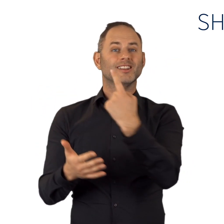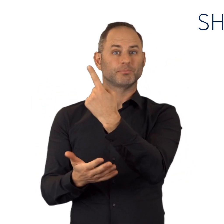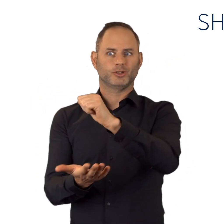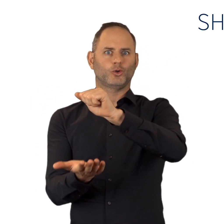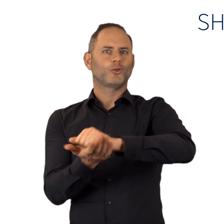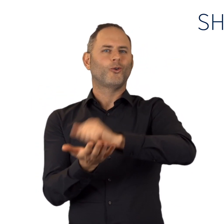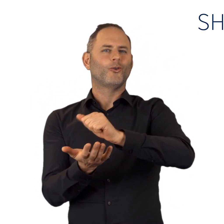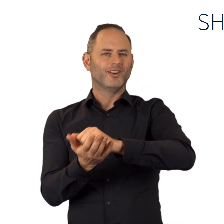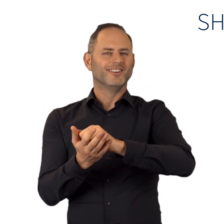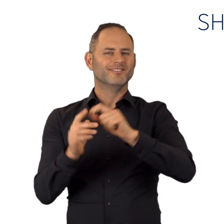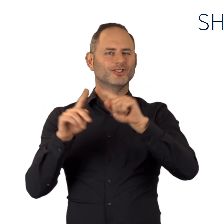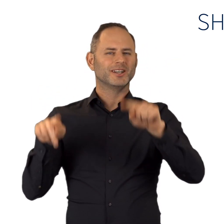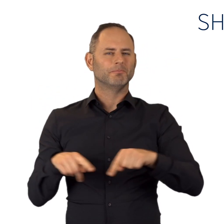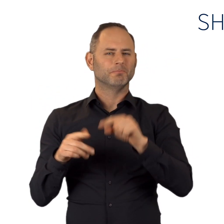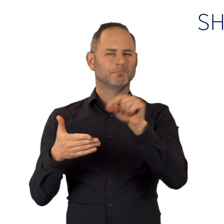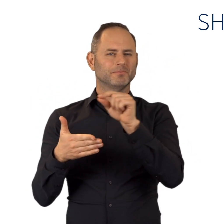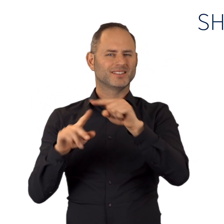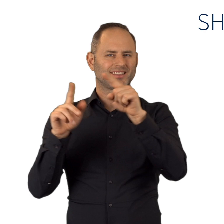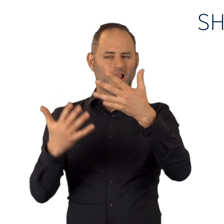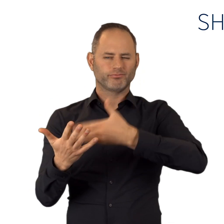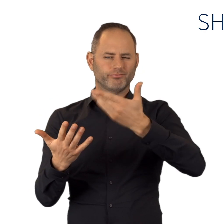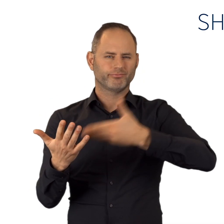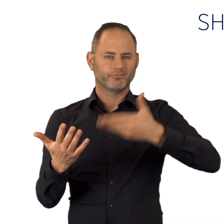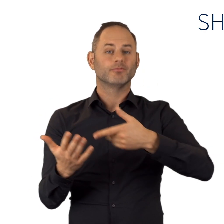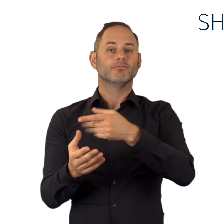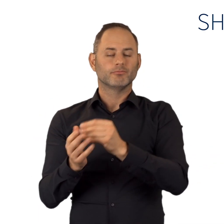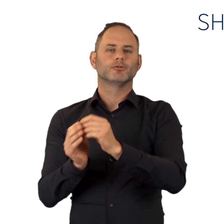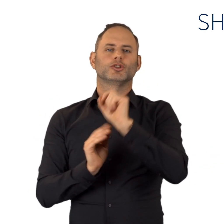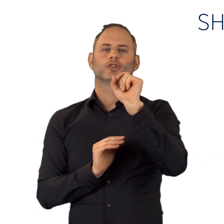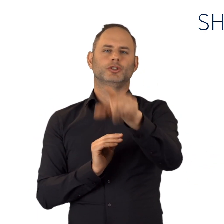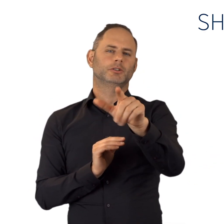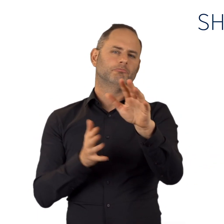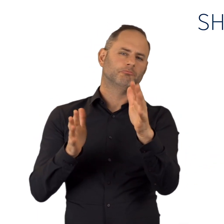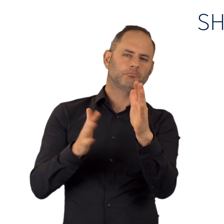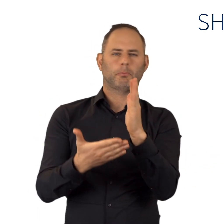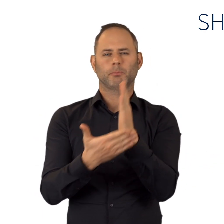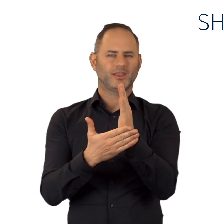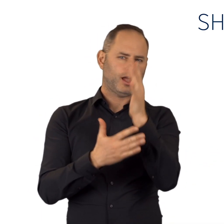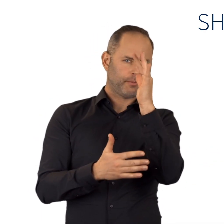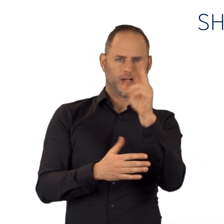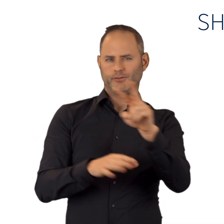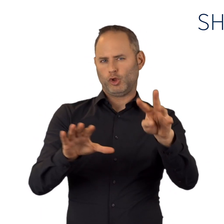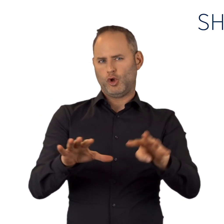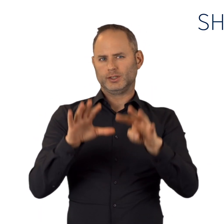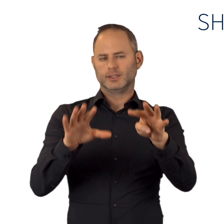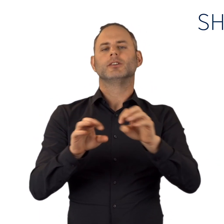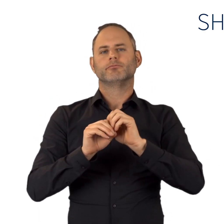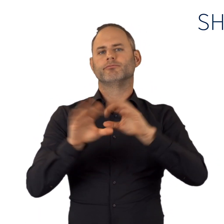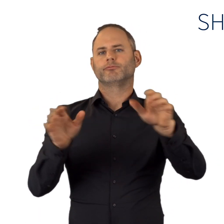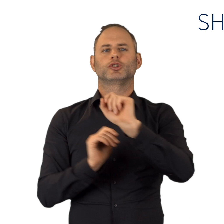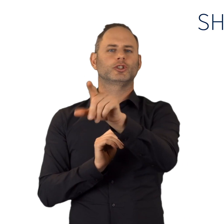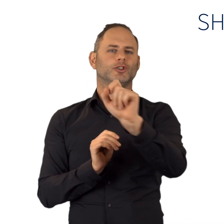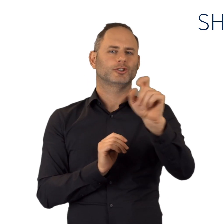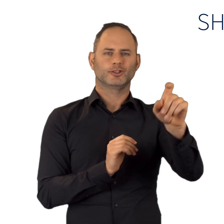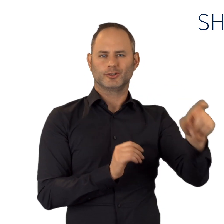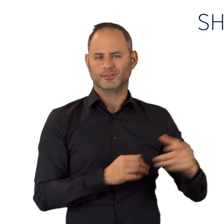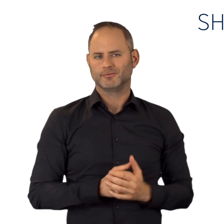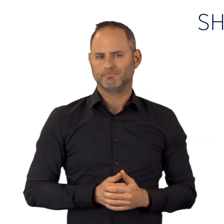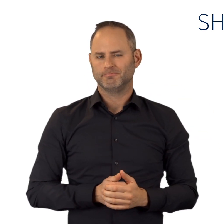und die Stimmzettel gedruckt sind, etwa ab Mitte April 2019 versandt.